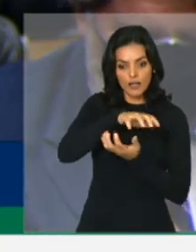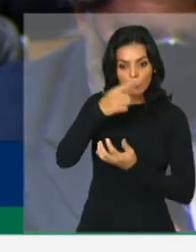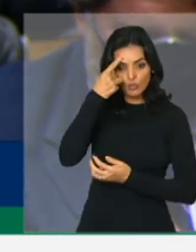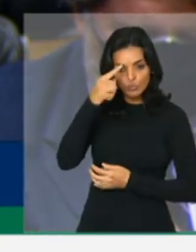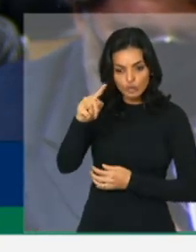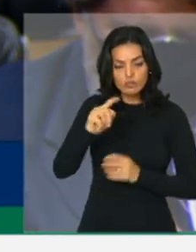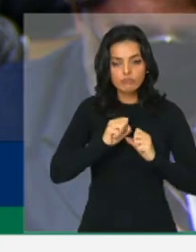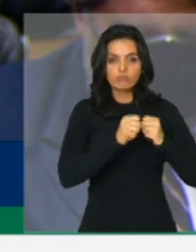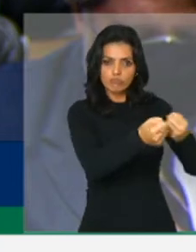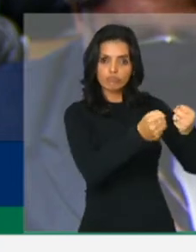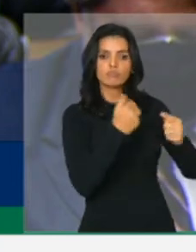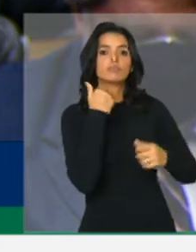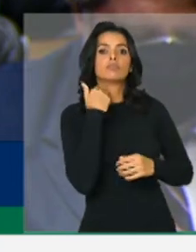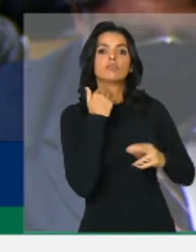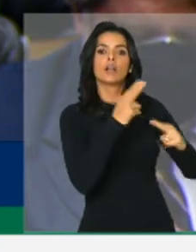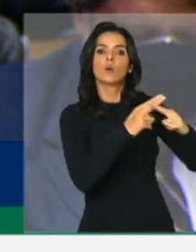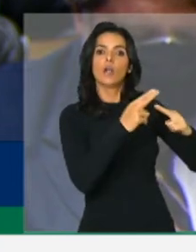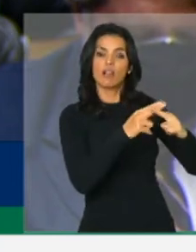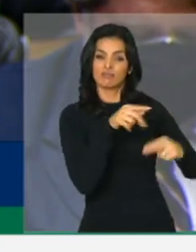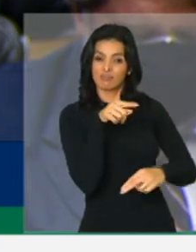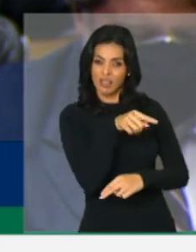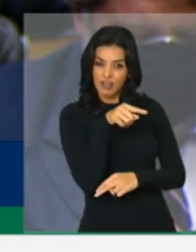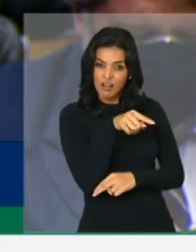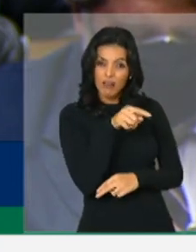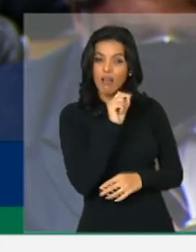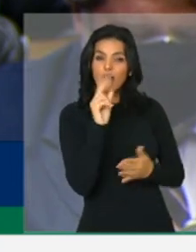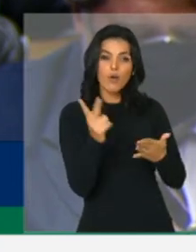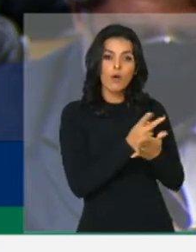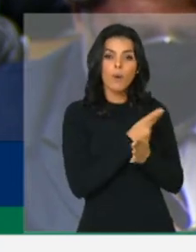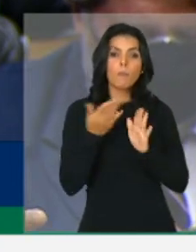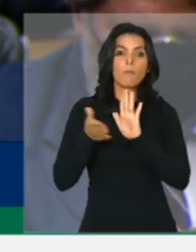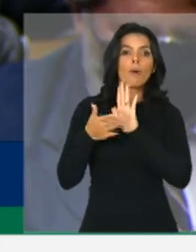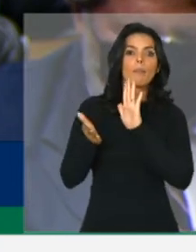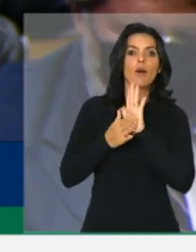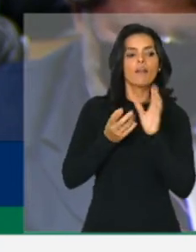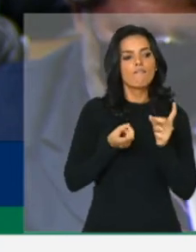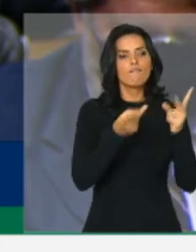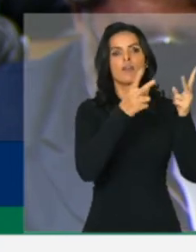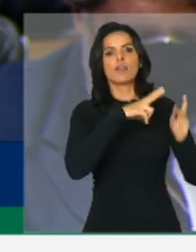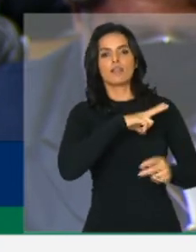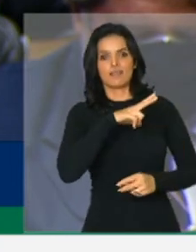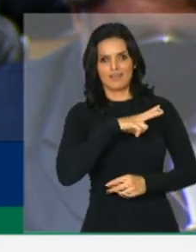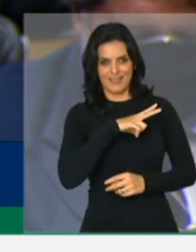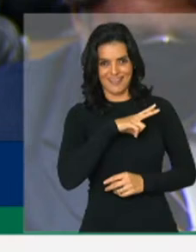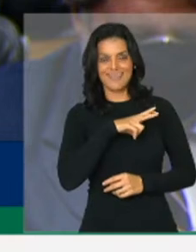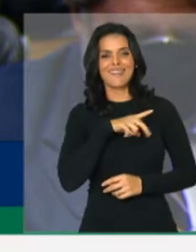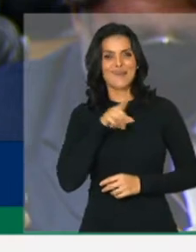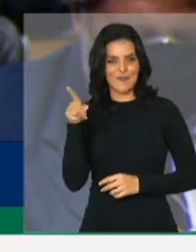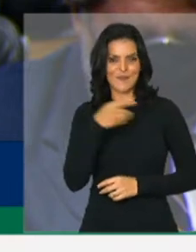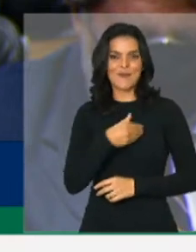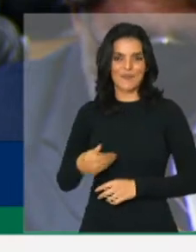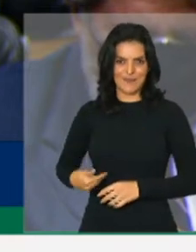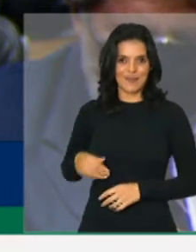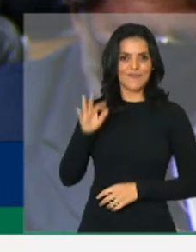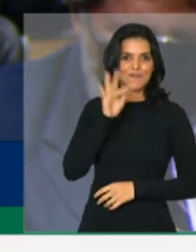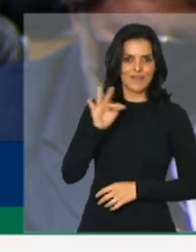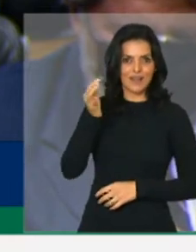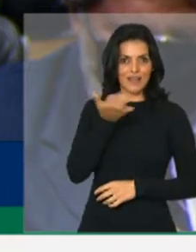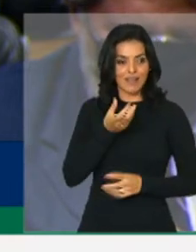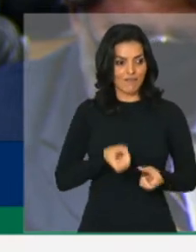ACESSO É VACINA SÃO MUITOS OS QUE ESTÃO FICANDO DOENTES EM FUNÇÃO DE ESTAREM TRABALHANDO DE FORMA INTENSA, INCLUSIVE O TRABALHO REMOTO